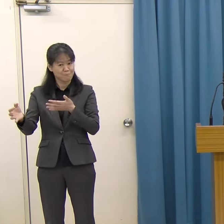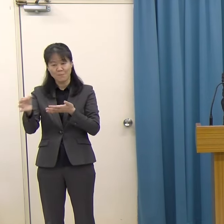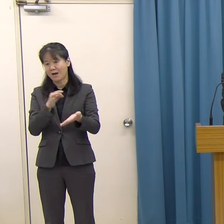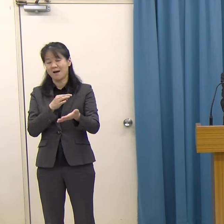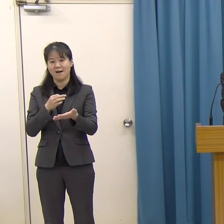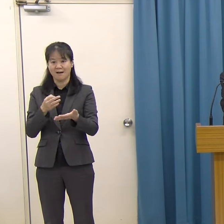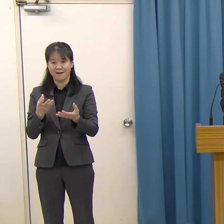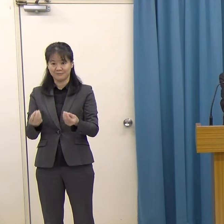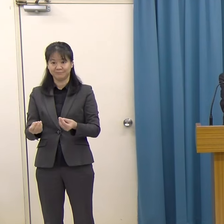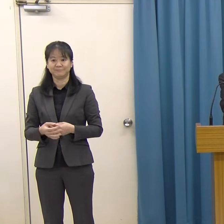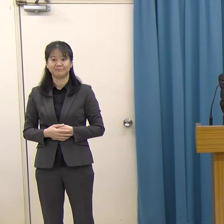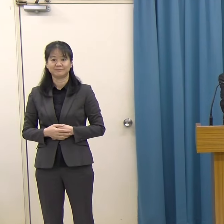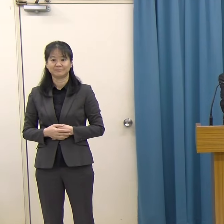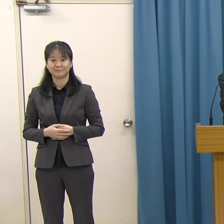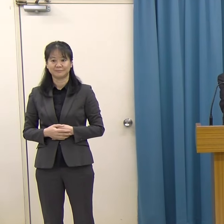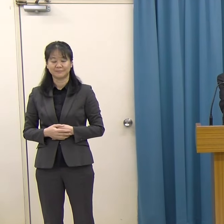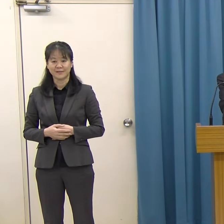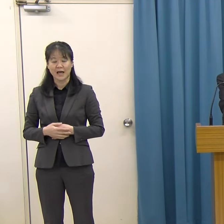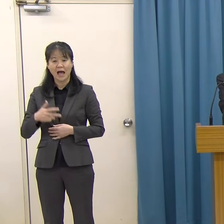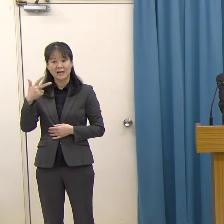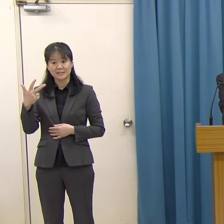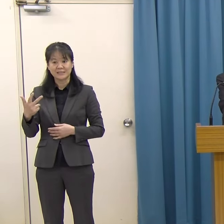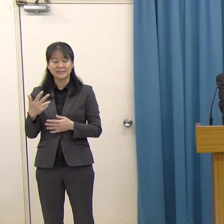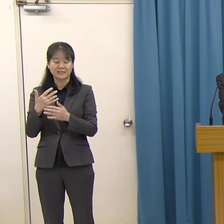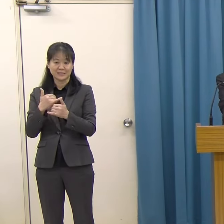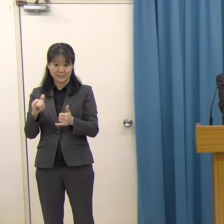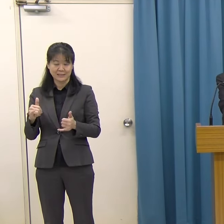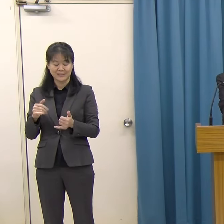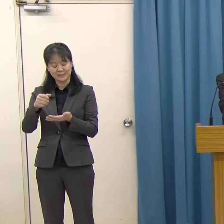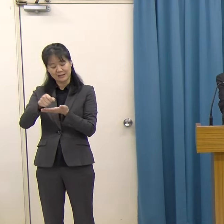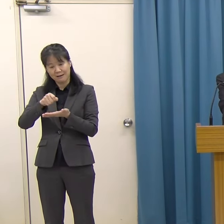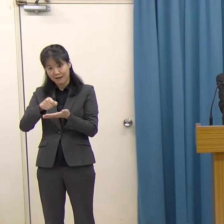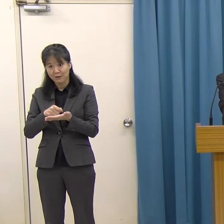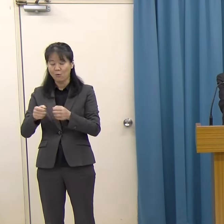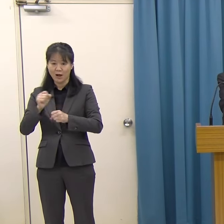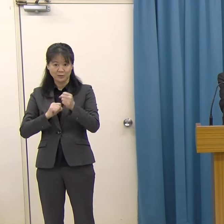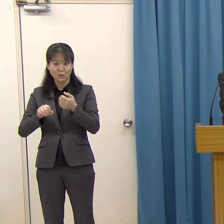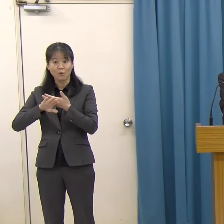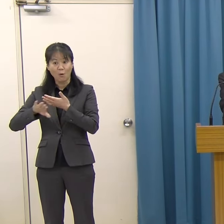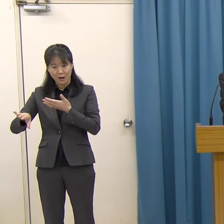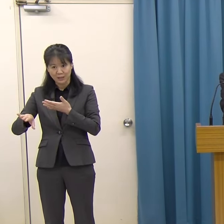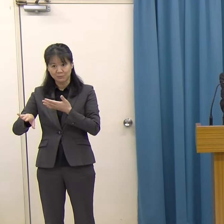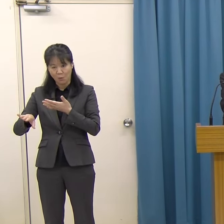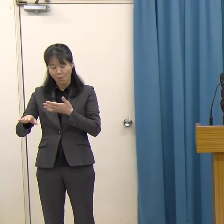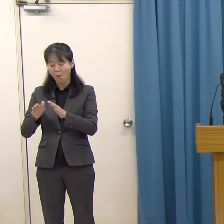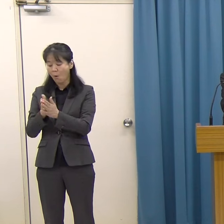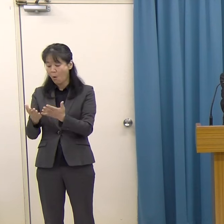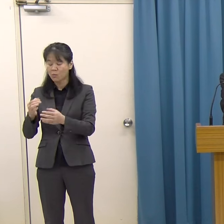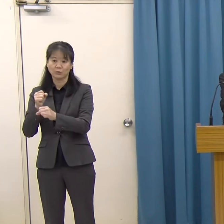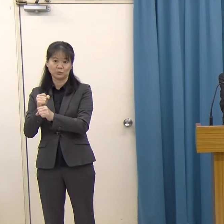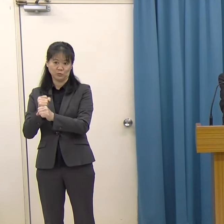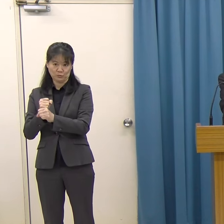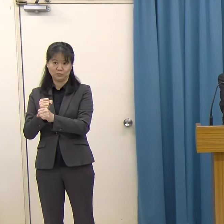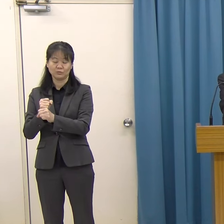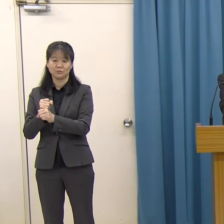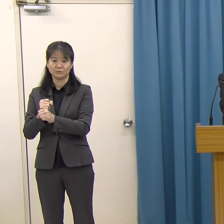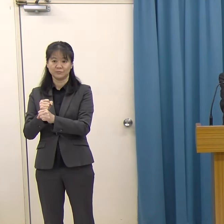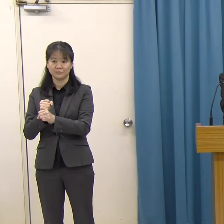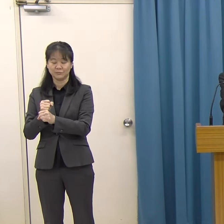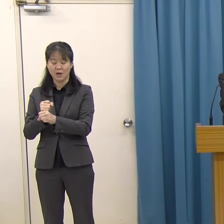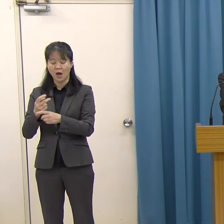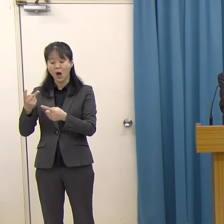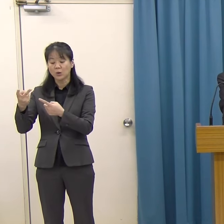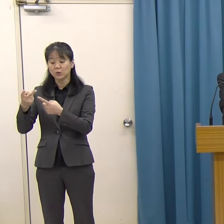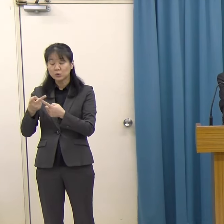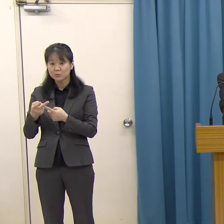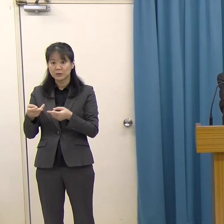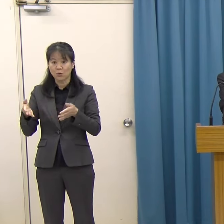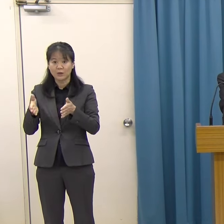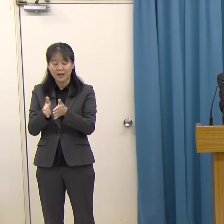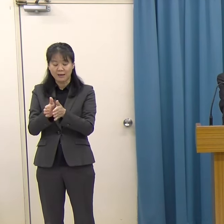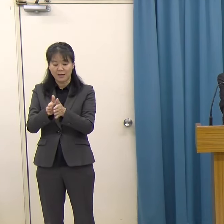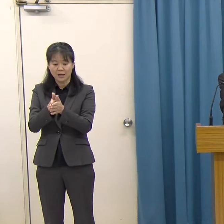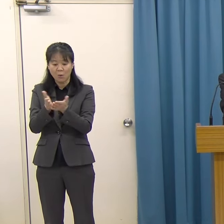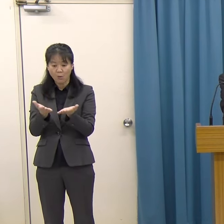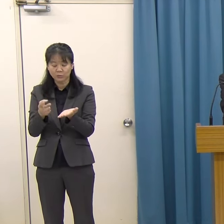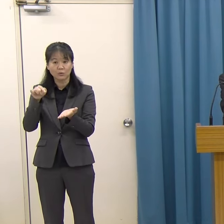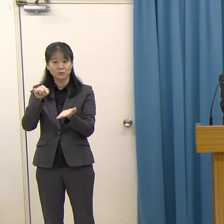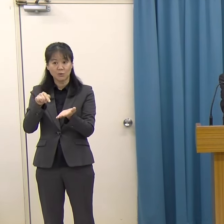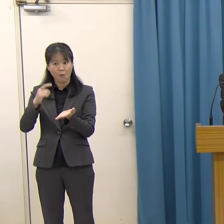また詩人・作家としての活動のほか、造本家と申し上げましたが、郵便と一体化した本を考案されています。